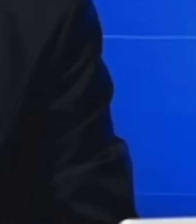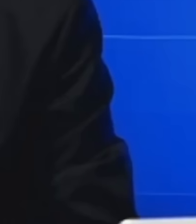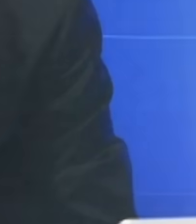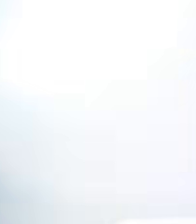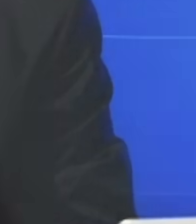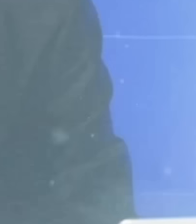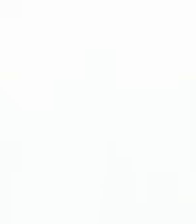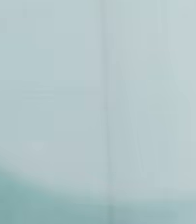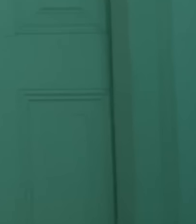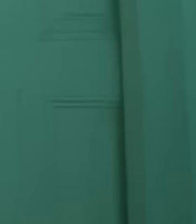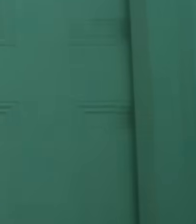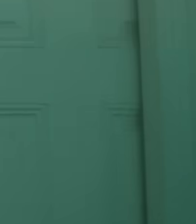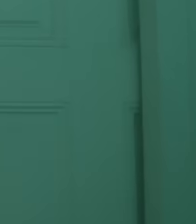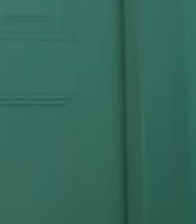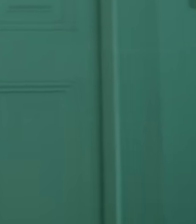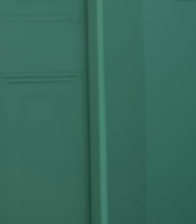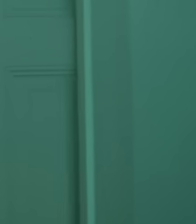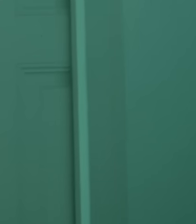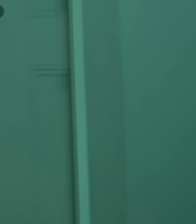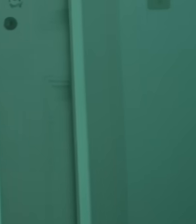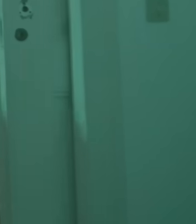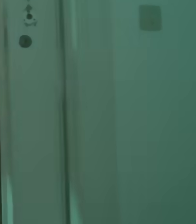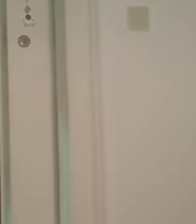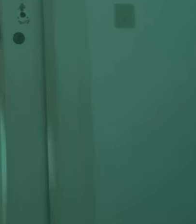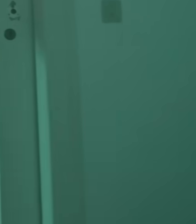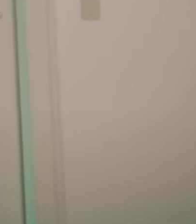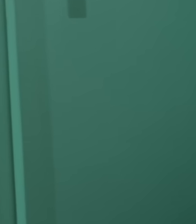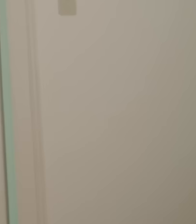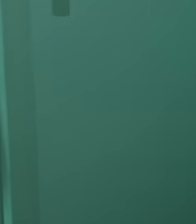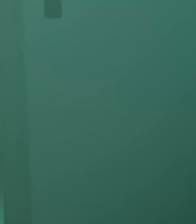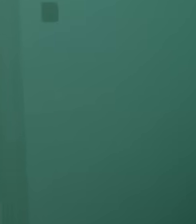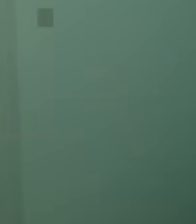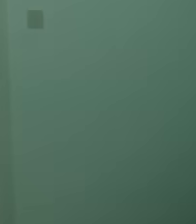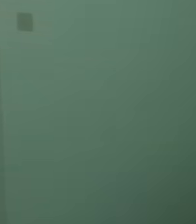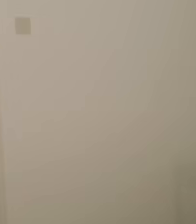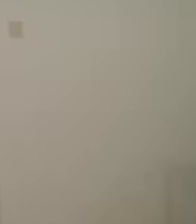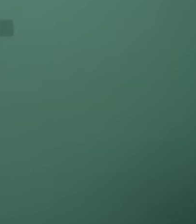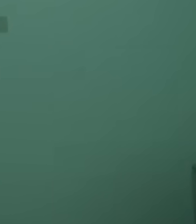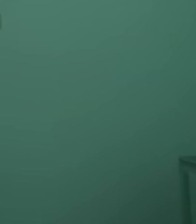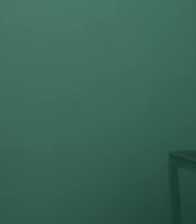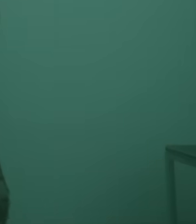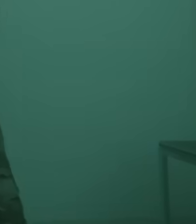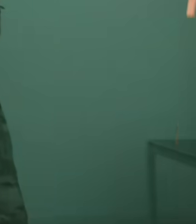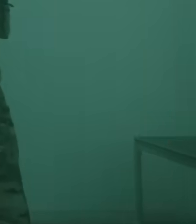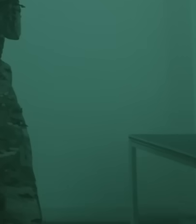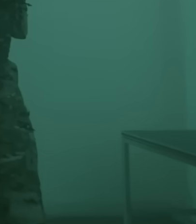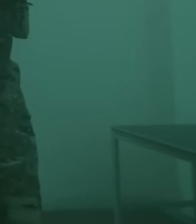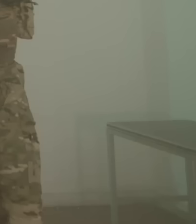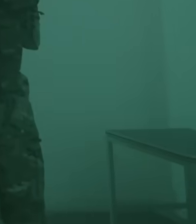por los Estados Unidos a Venezuela, asegurando que no fue una invasión porque solo fueron por Maduro.